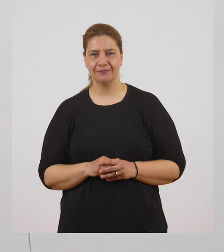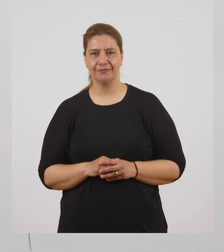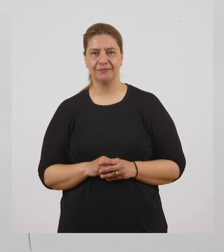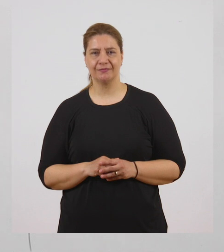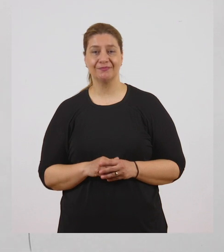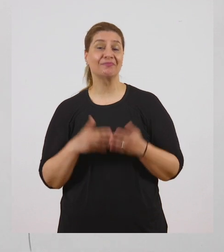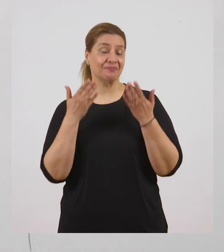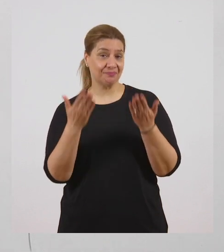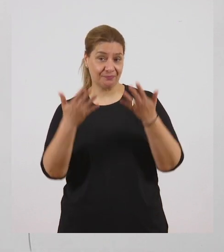Ωραία!